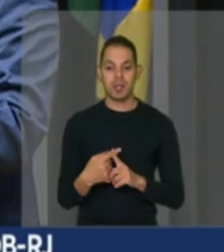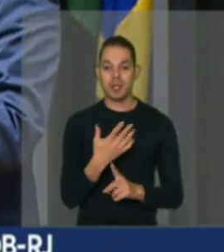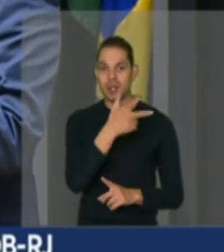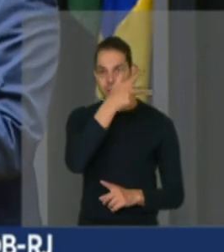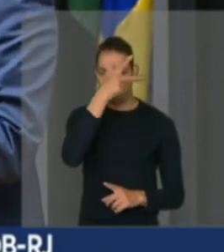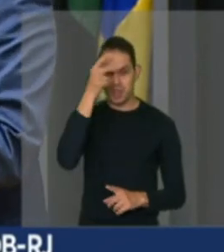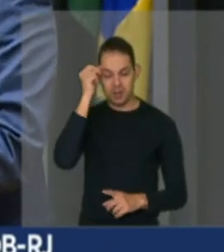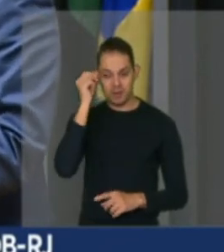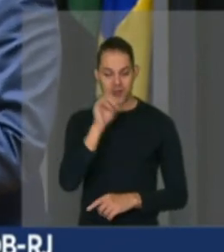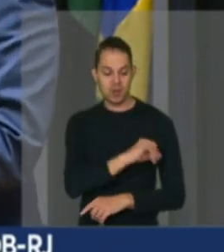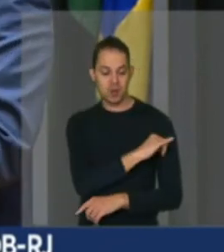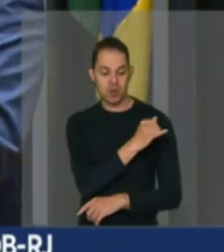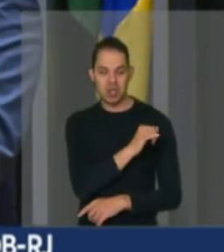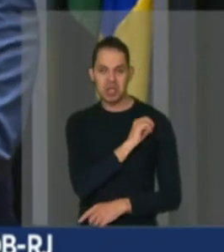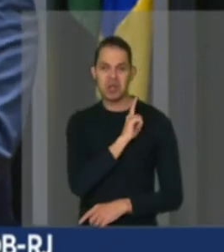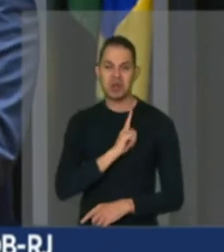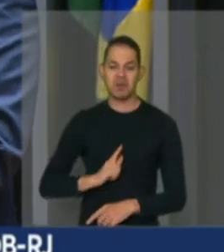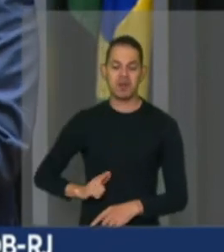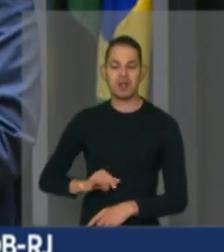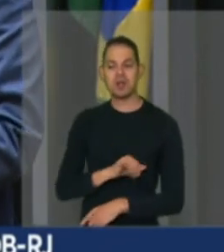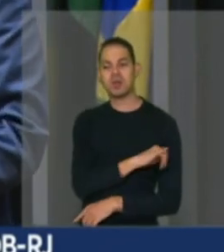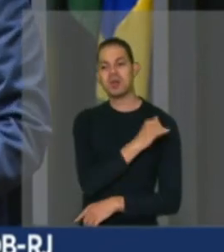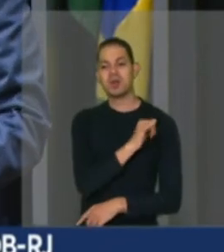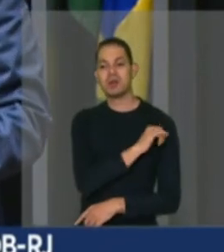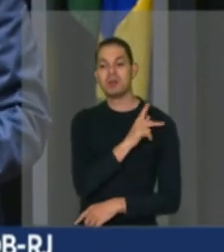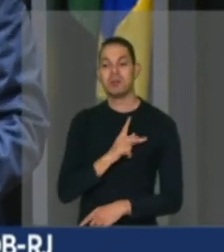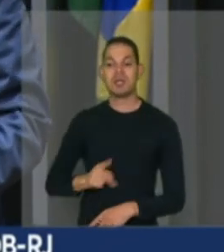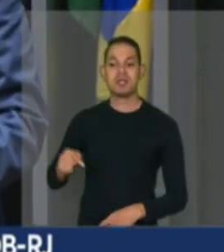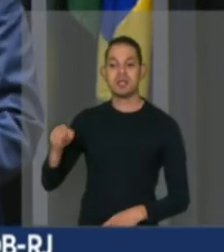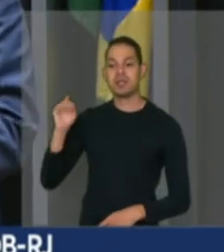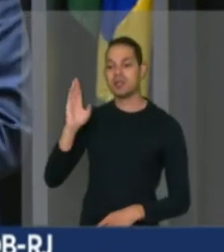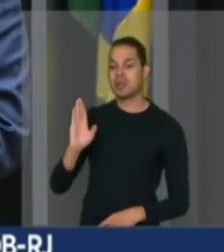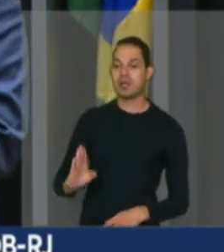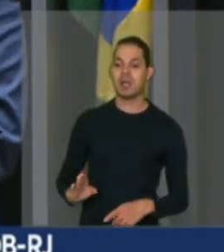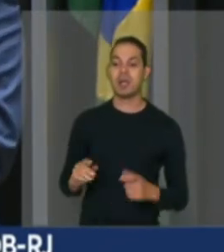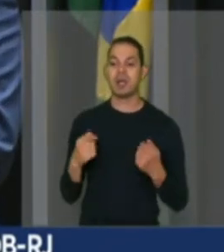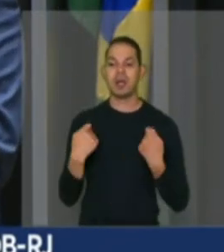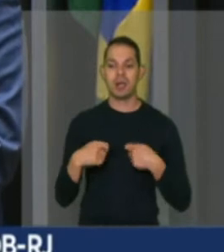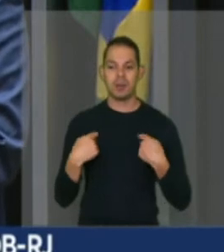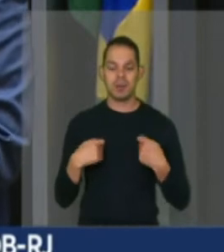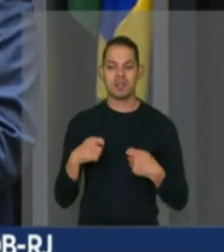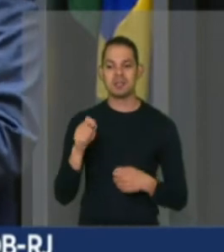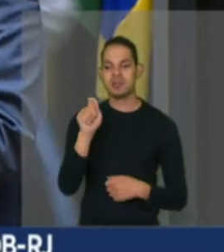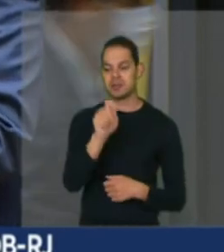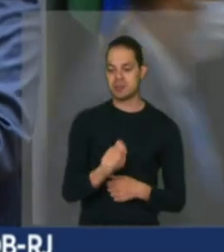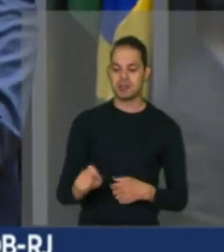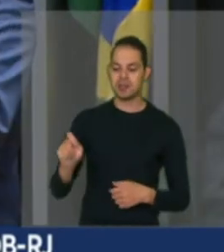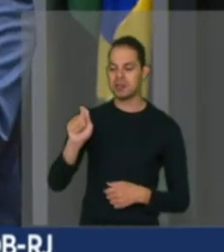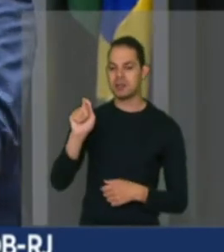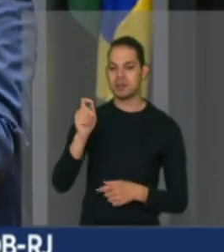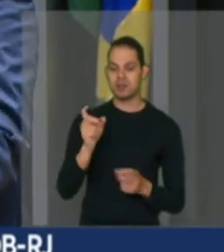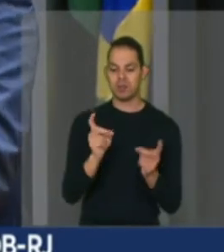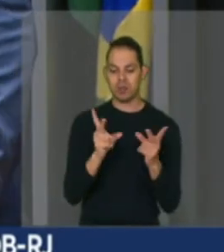GOVERNADOR DO RIO, OU PRESIDENTE DA REPÚBLICA, TEM QUE PASSAR PELA ASSOCIAÇÃO KMEIL RCIAL DO RIO DE JANEIRO DEBATENDO COM A SOCIEDADE DO